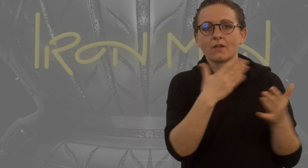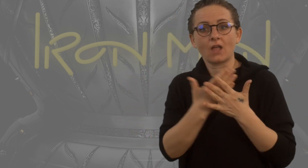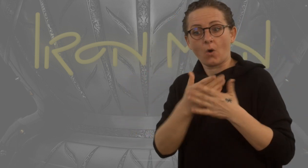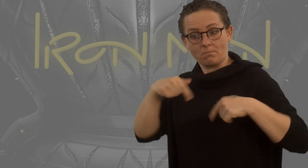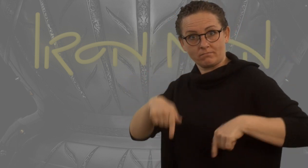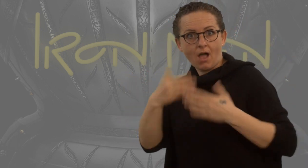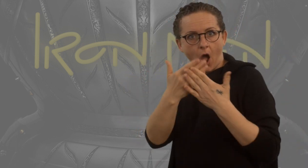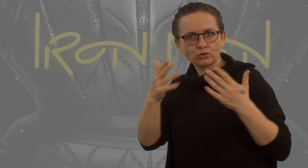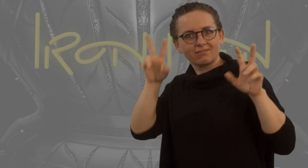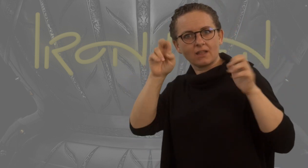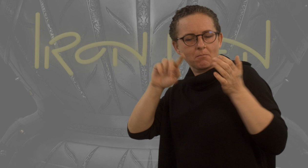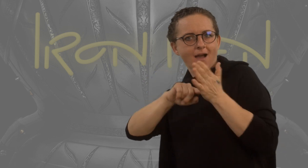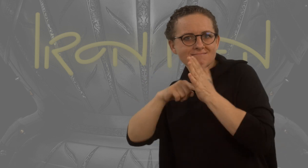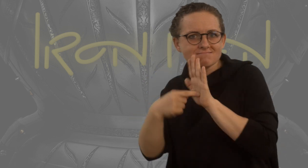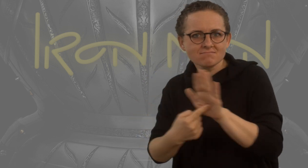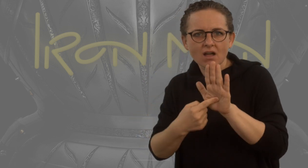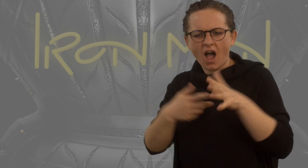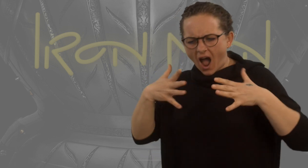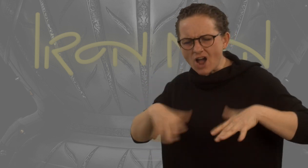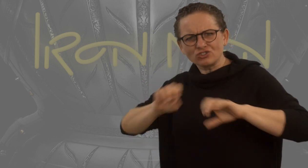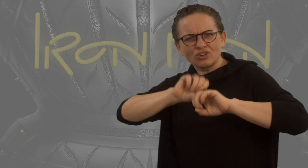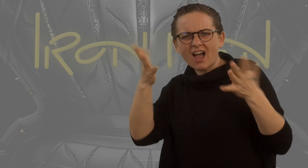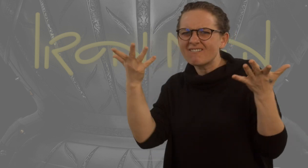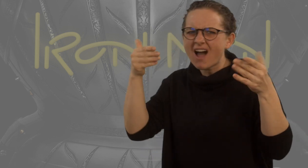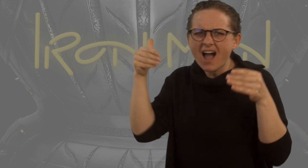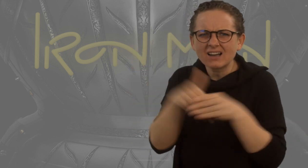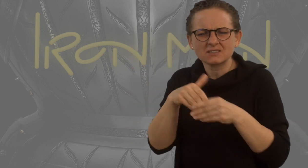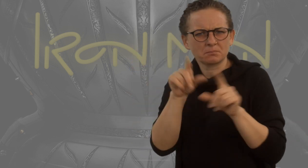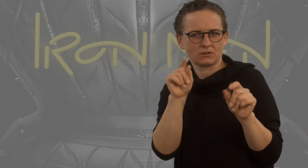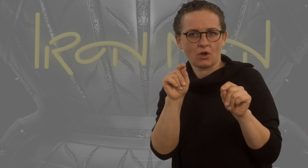welches die Ausstellung ins rechte Licht rücken möchte.